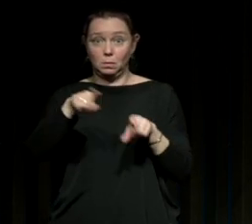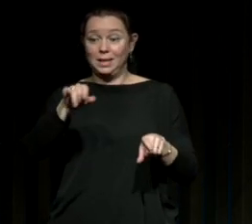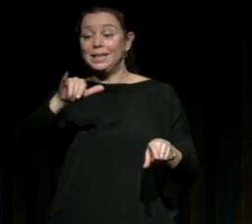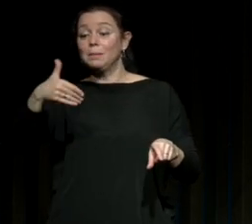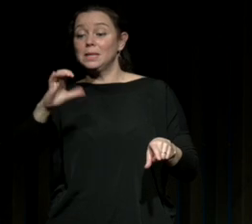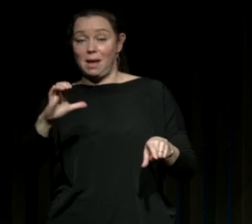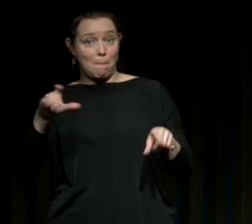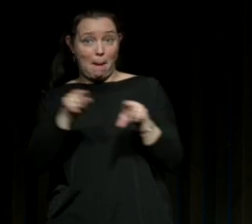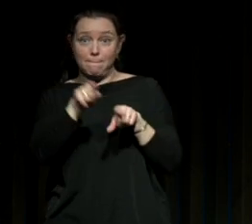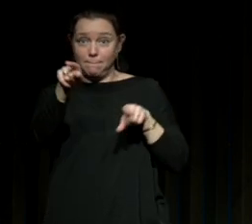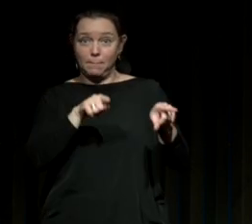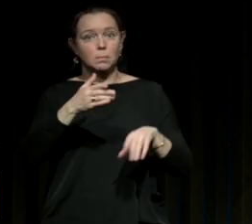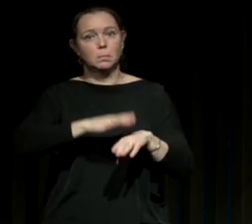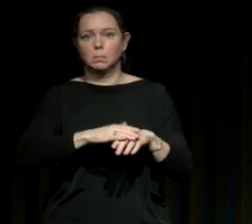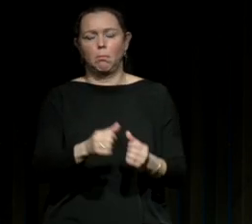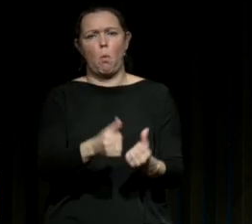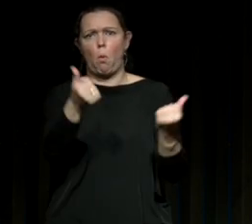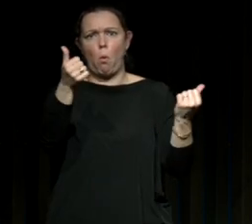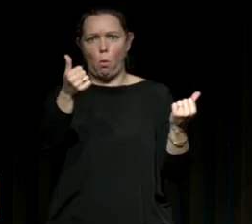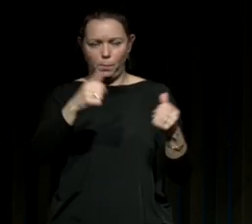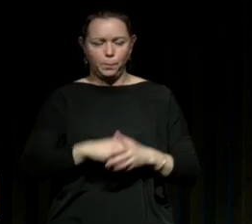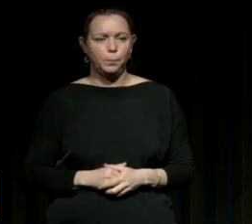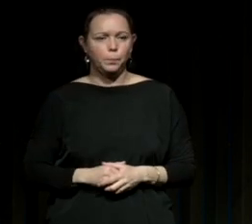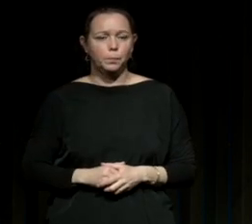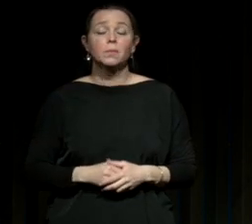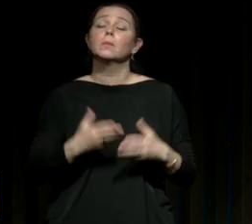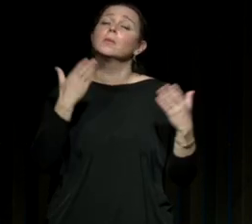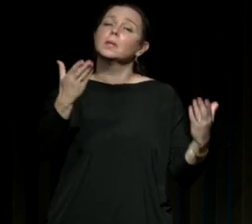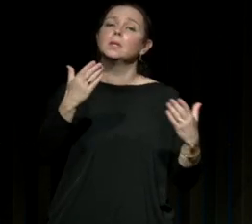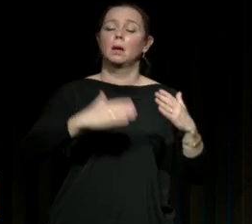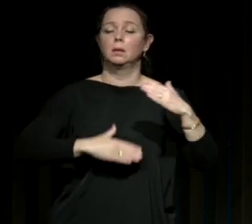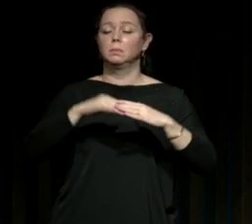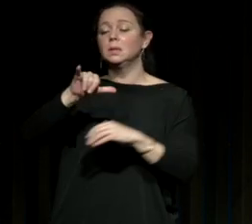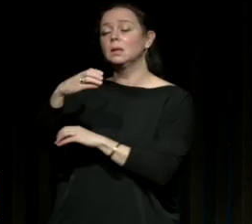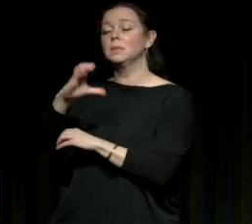pourtant ils sont totalement différents c'est les limites de l' indice de masse corporelle alors on